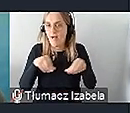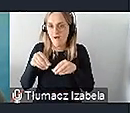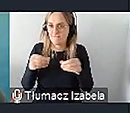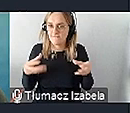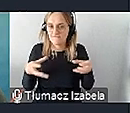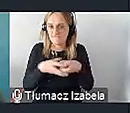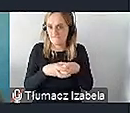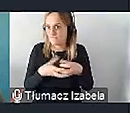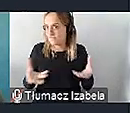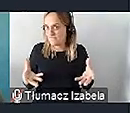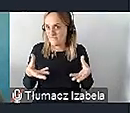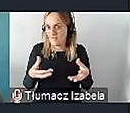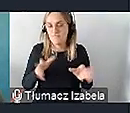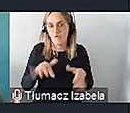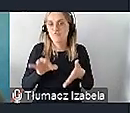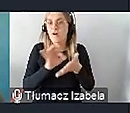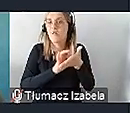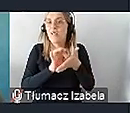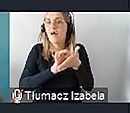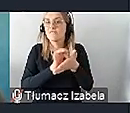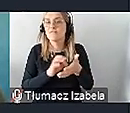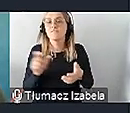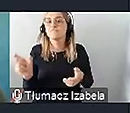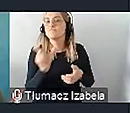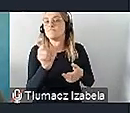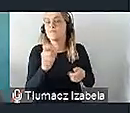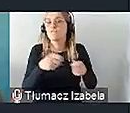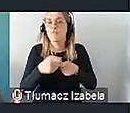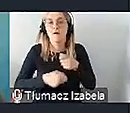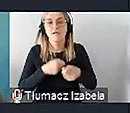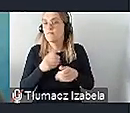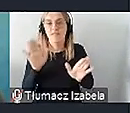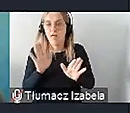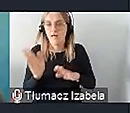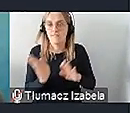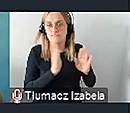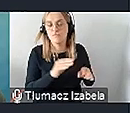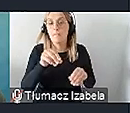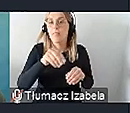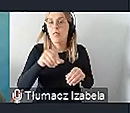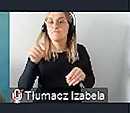Więc możemy w wyszukiwarkę graficzną nie wpisywać słowa "współpraca", tylko wpisać "pieprz i sól"